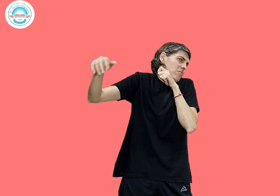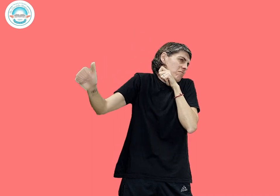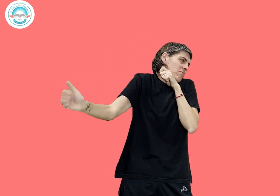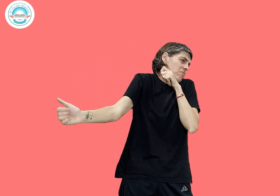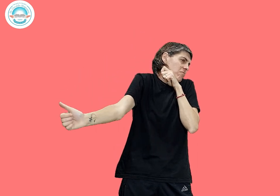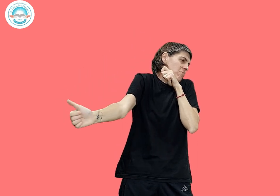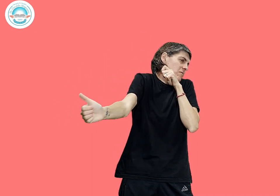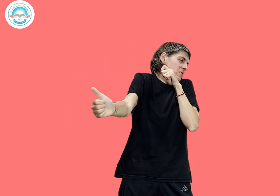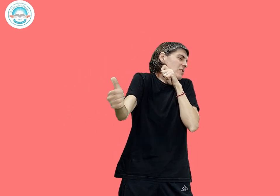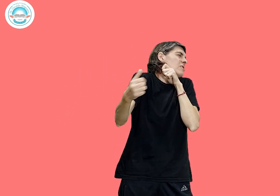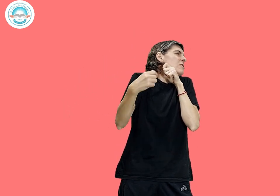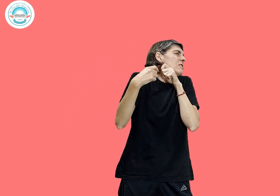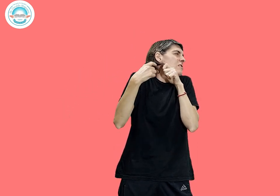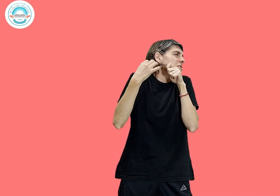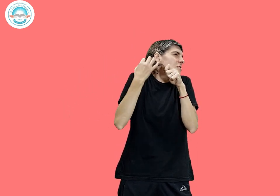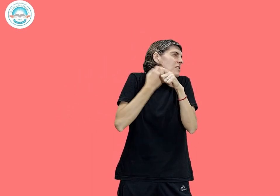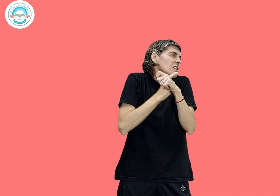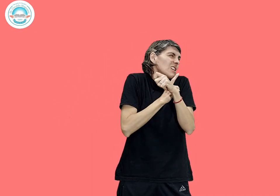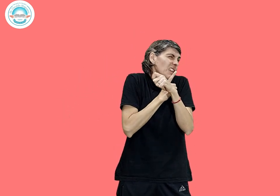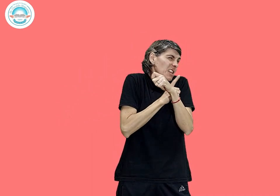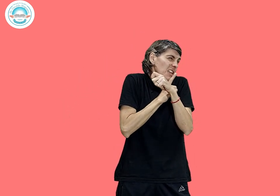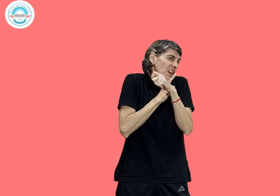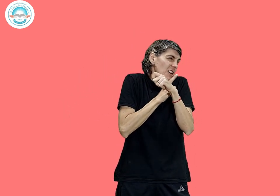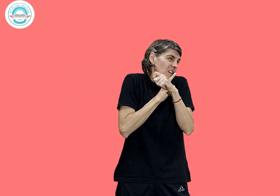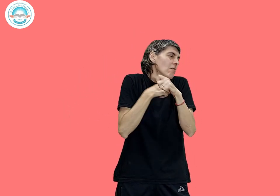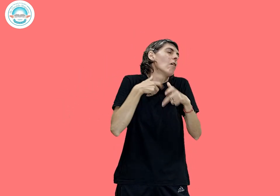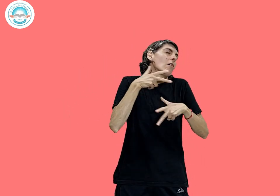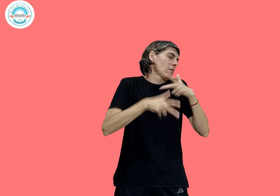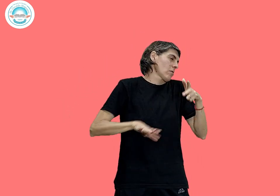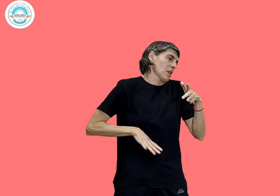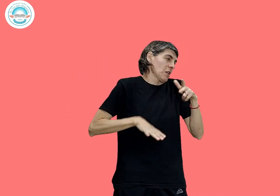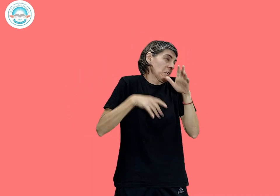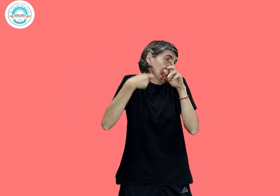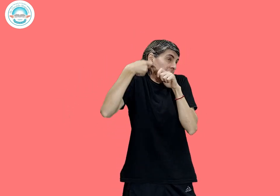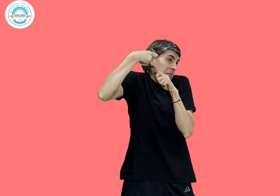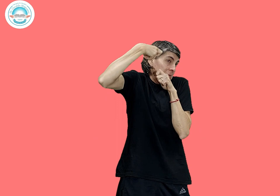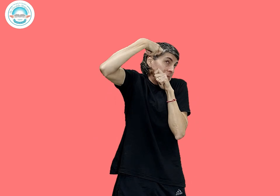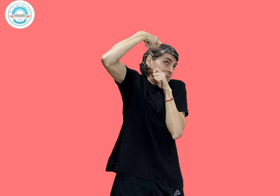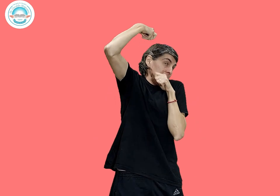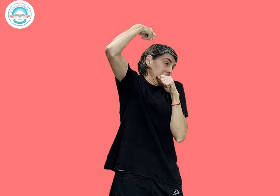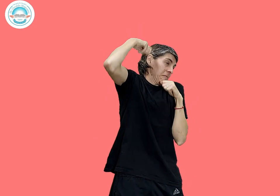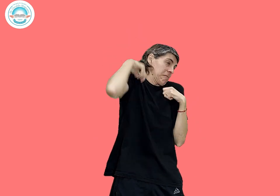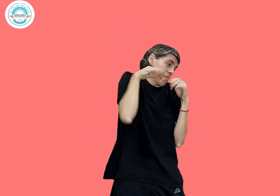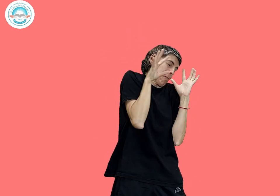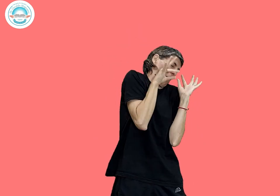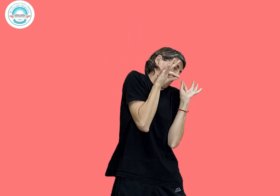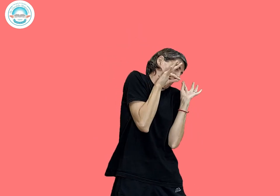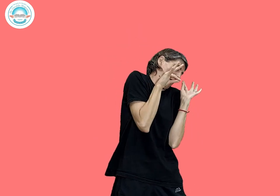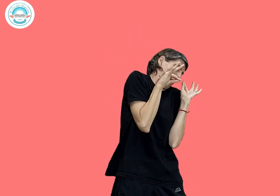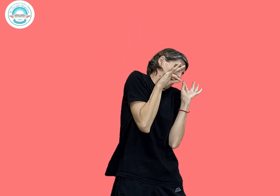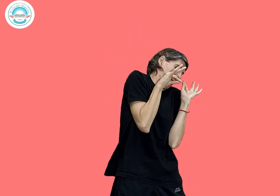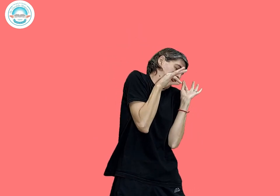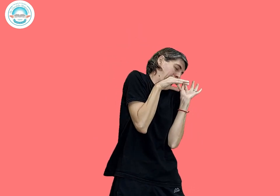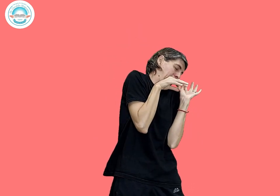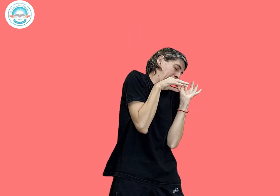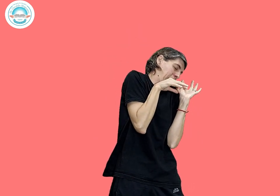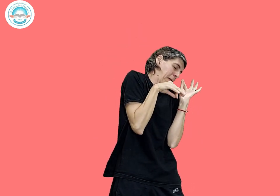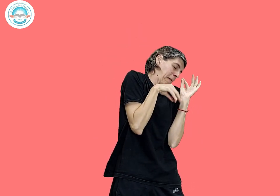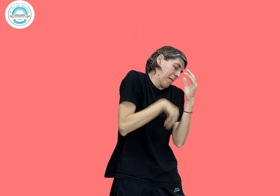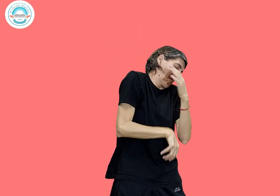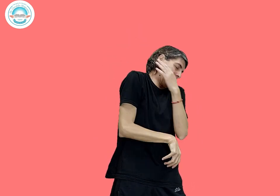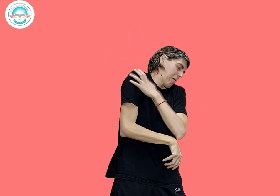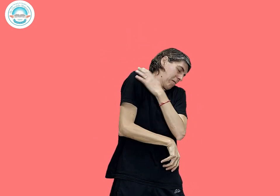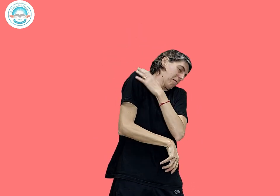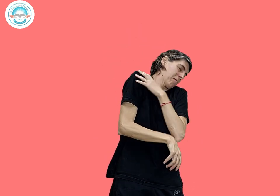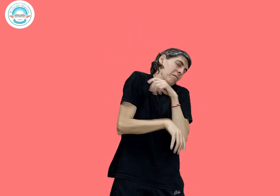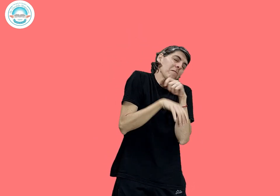entró en la carpa, cerré los ojos pensando que era Tatiana y me hice la dormida. No